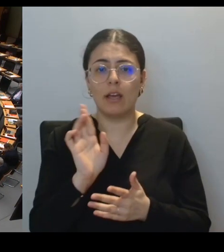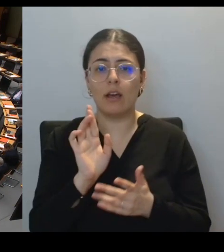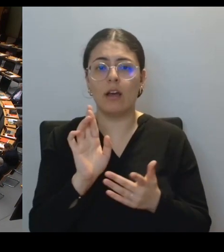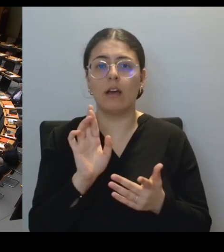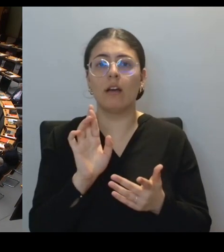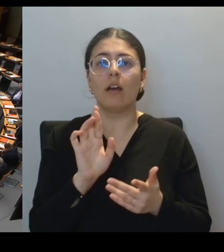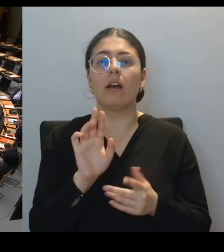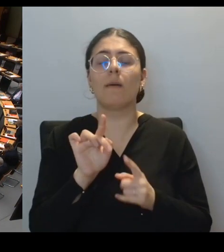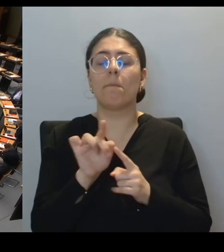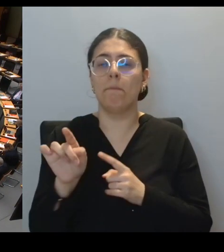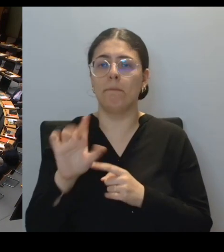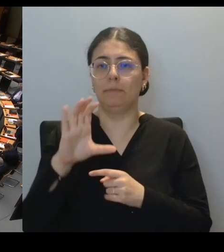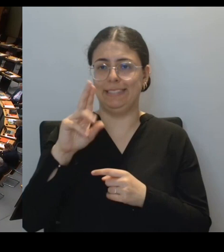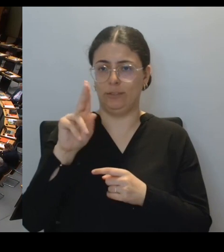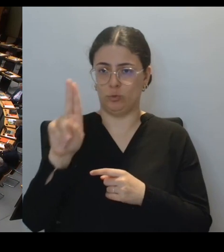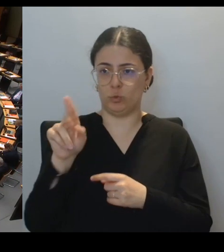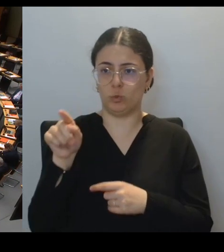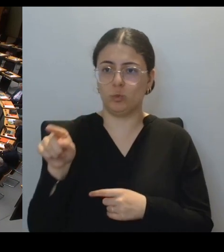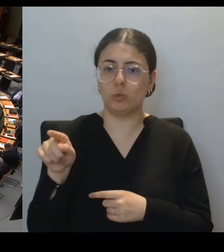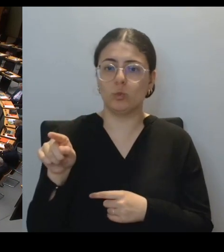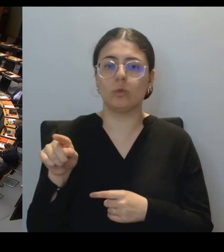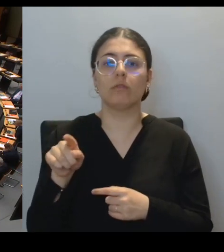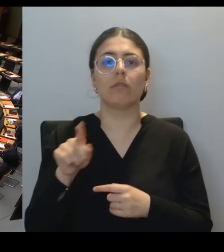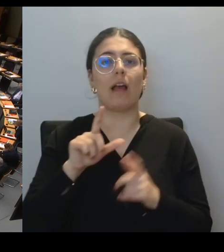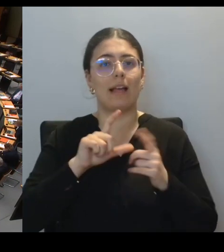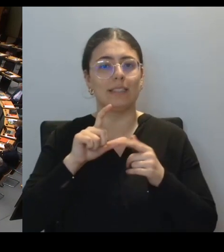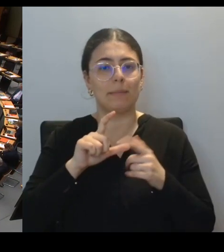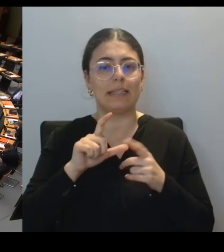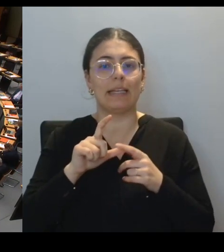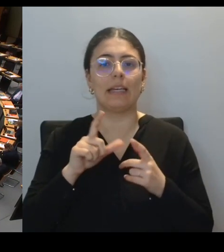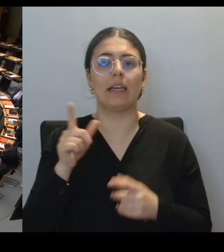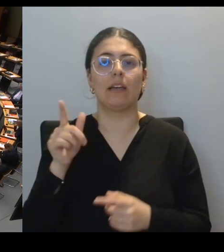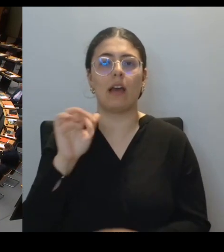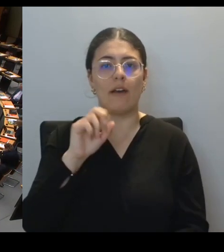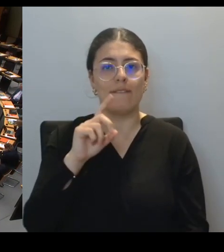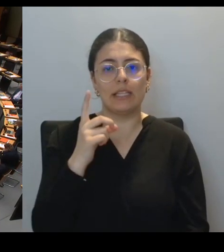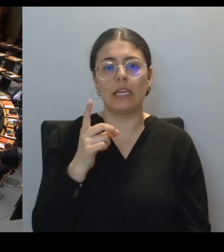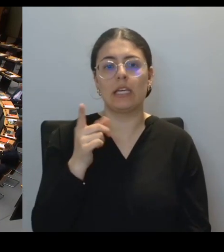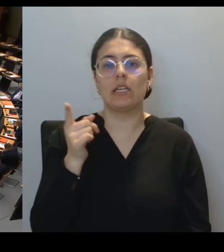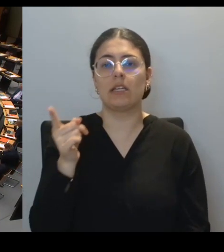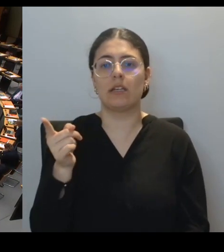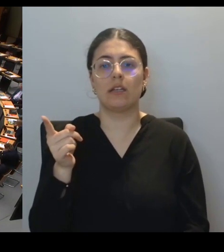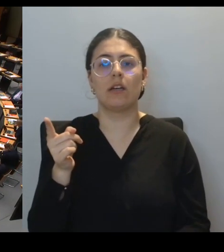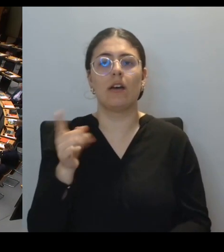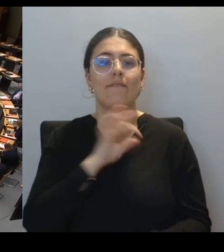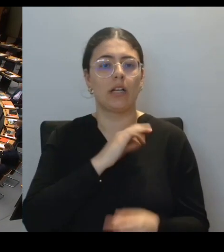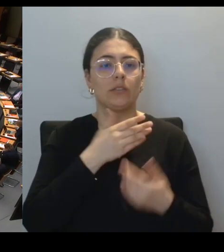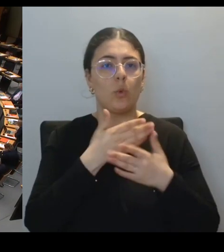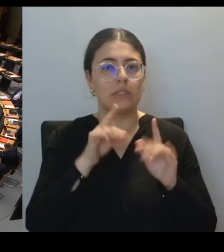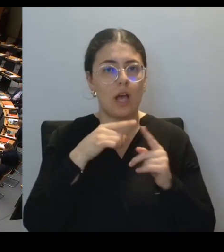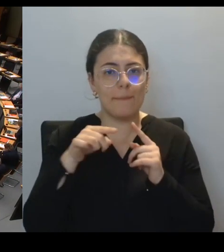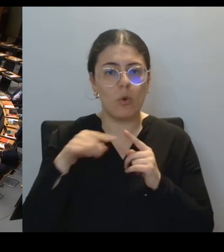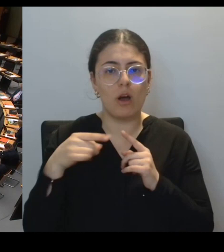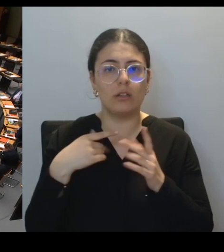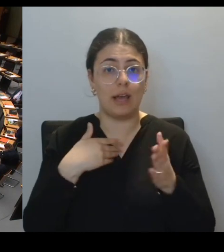Fraktion, die AfD Fraktion, ein fraktionsloser Abgeordneter, Enthaltungen bei Enthaltungen der Fraktion Bündnis